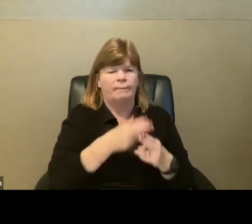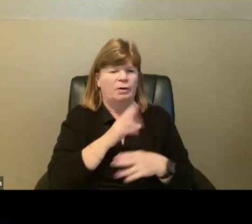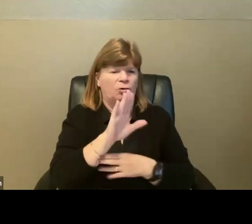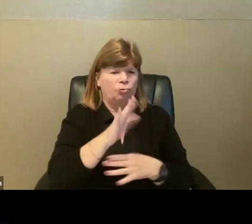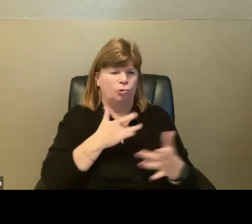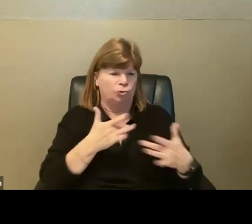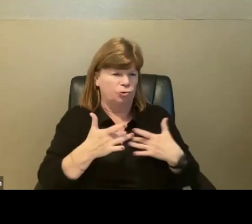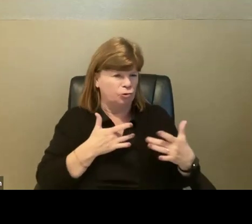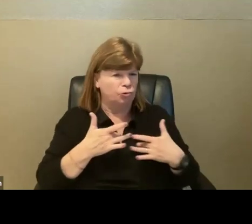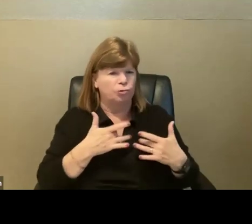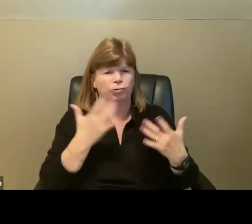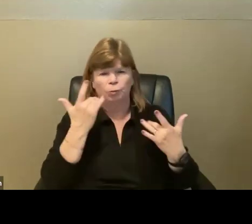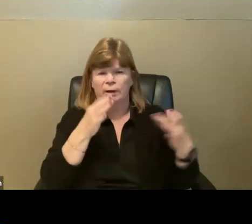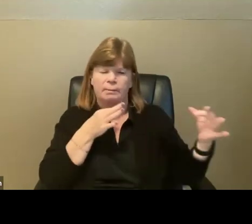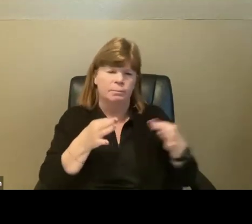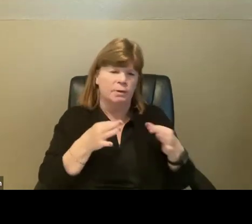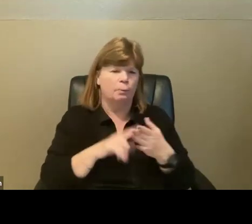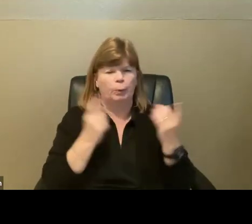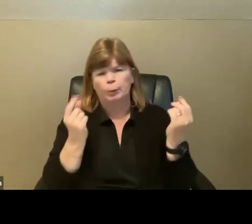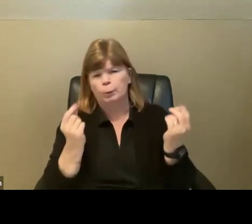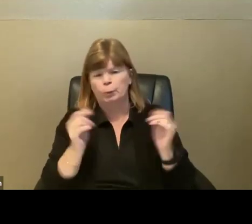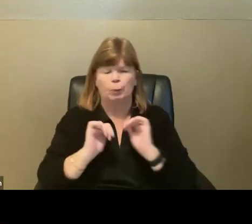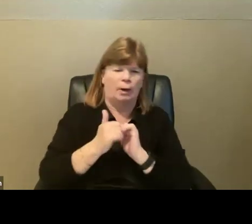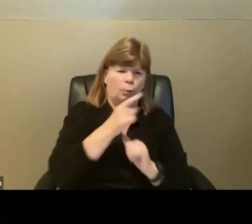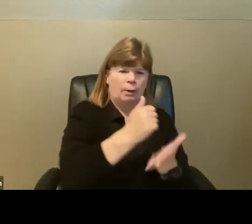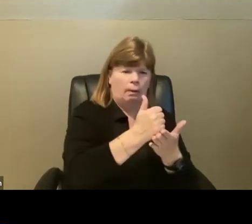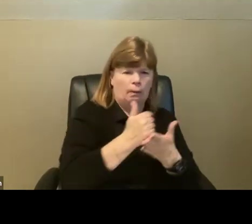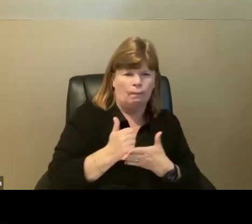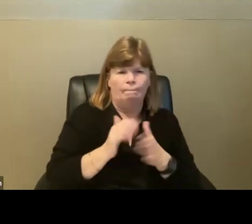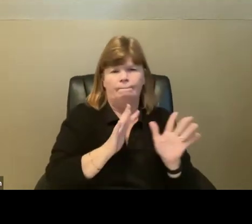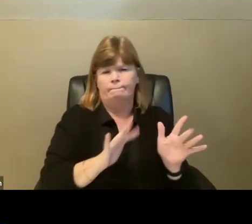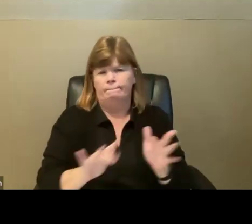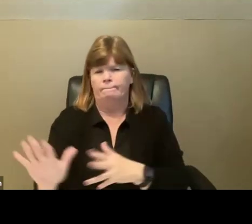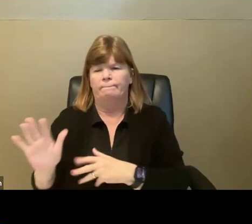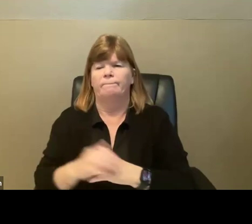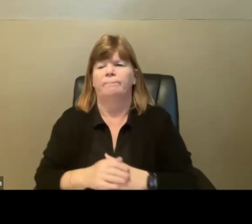Esto es lo que está pasando. ¿Qué podemos hacer? ¿Cómo puedes ayudar? Y todo ese tipo de cosas. Porque Medicaid es